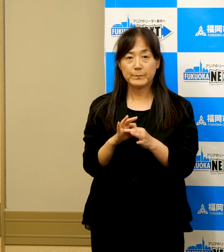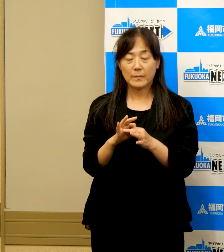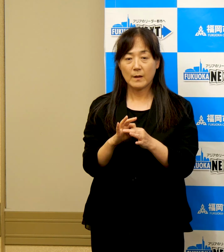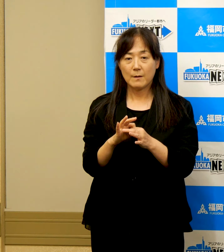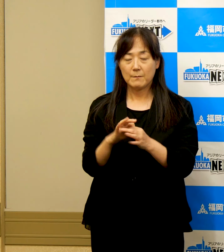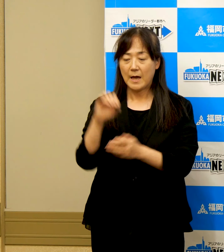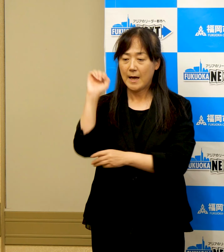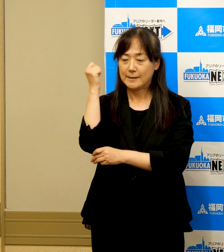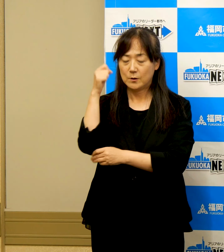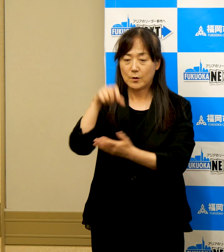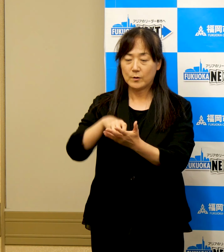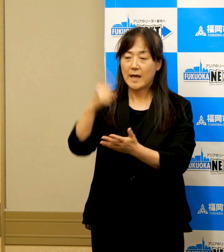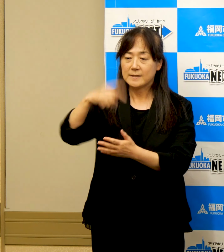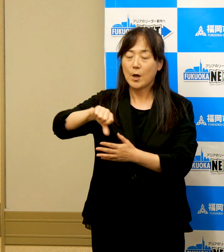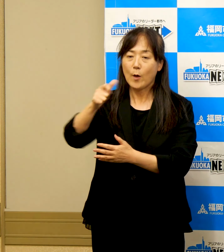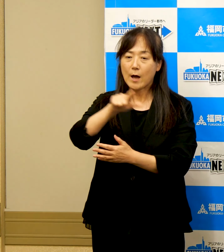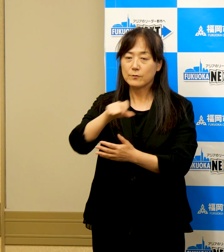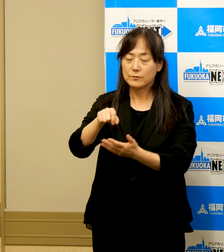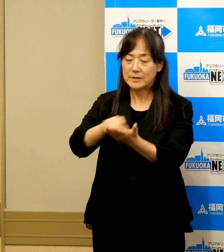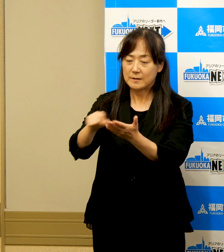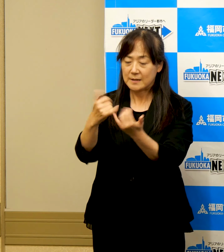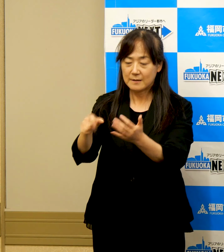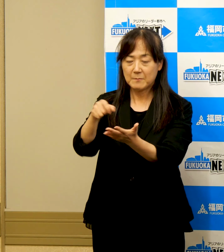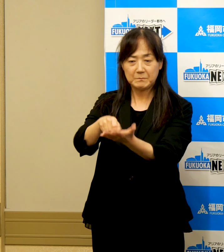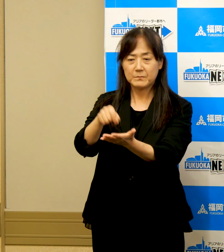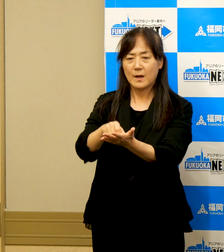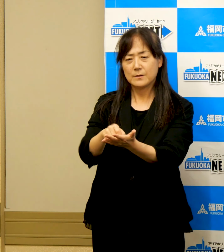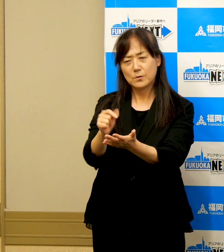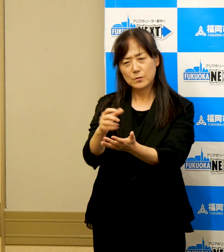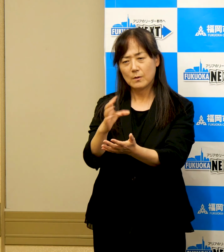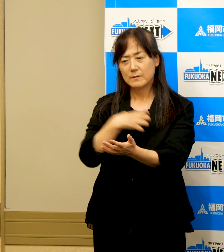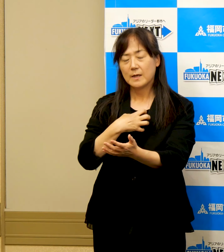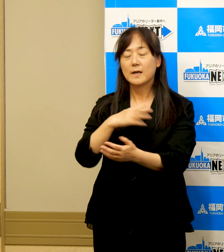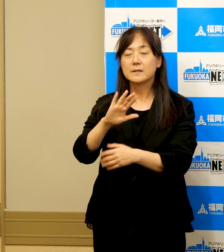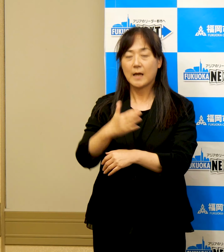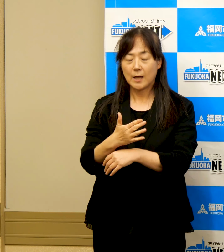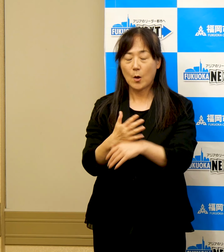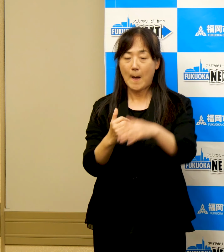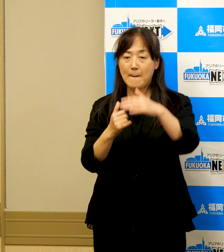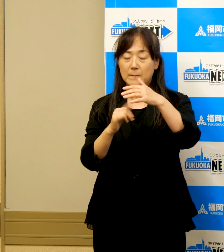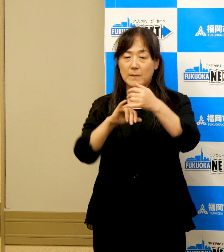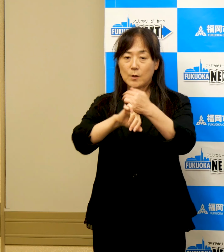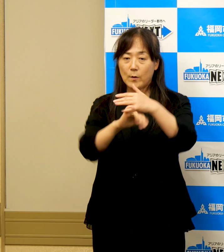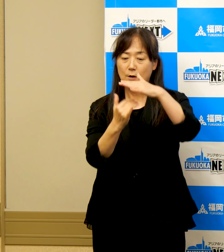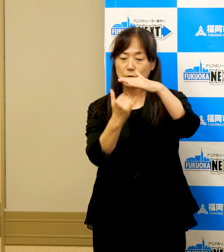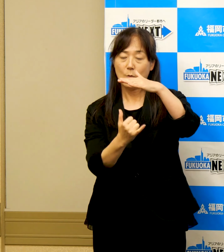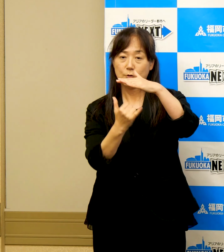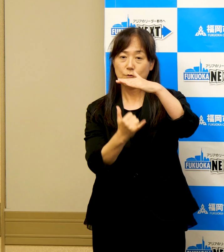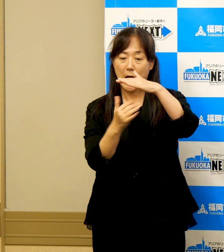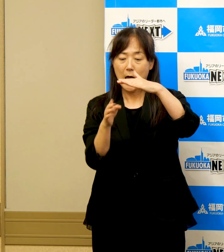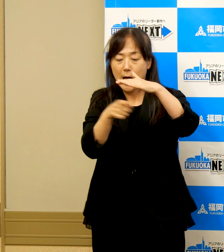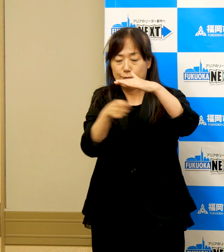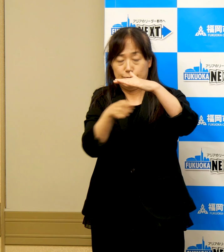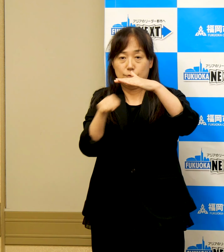1,500は書いてほしくないんですが 一定の余裕があると